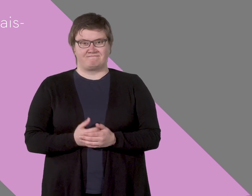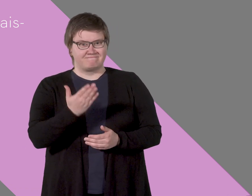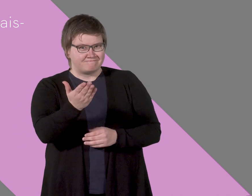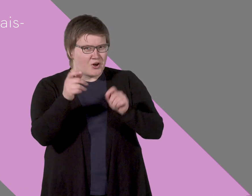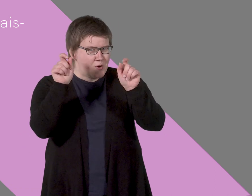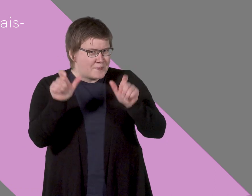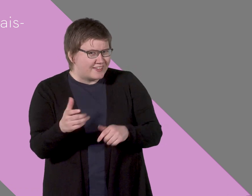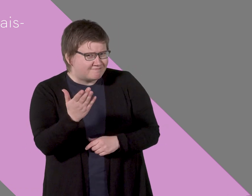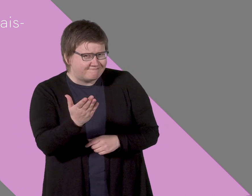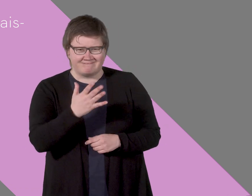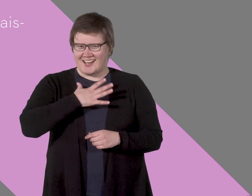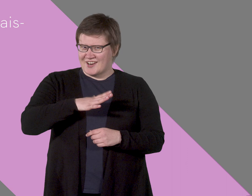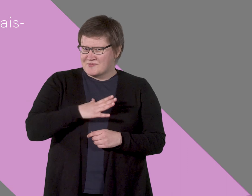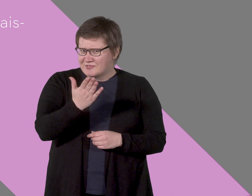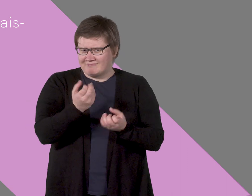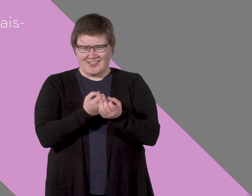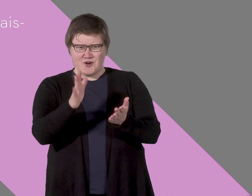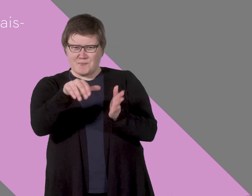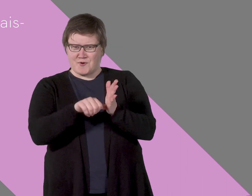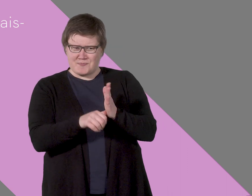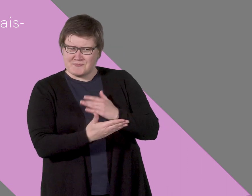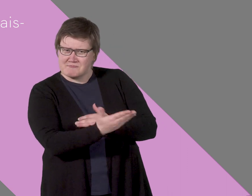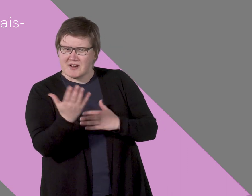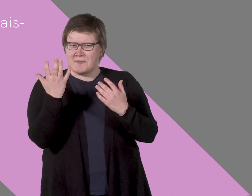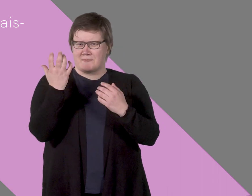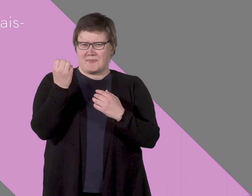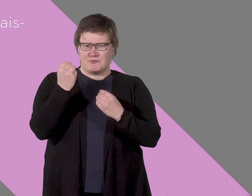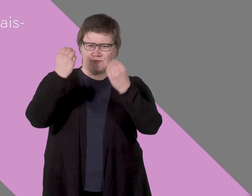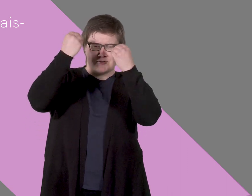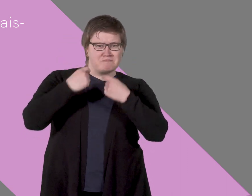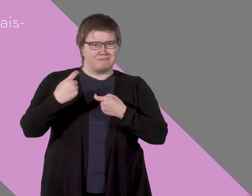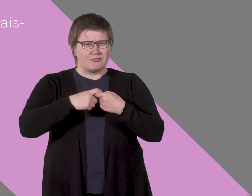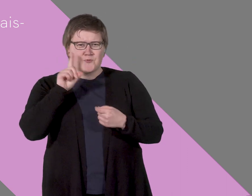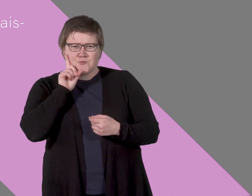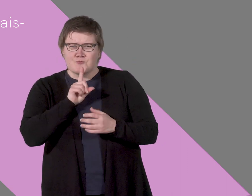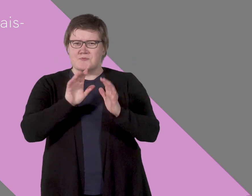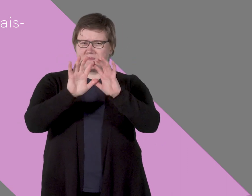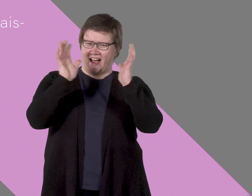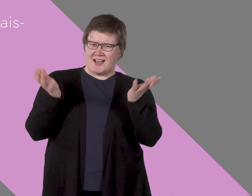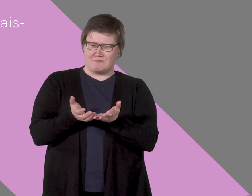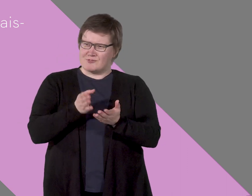Hei opettaja! Haluatko tarjota oppilaillesi mahdollisuuden oppia kuurojen maailmasta, -